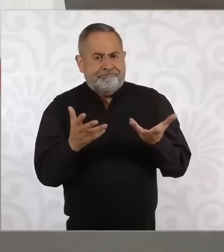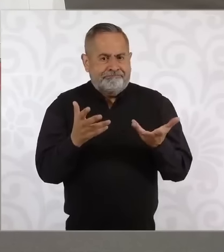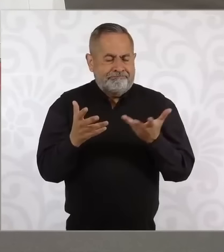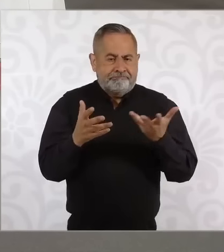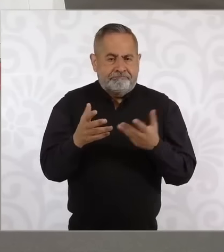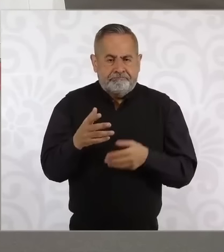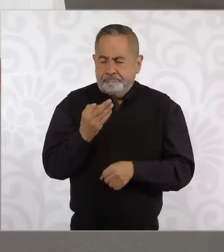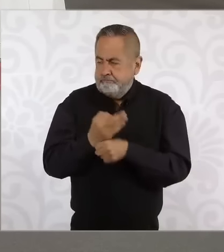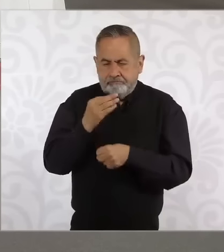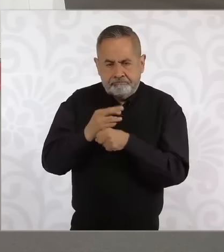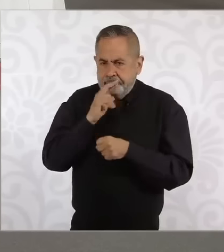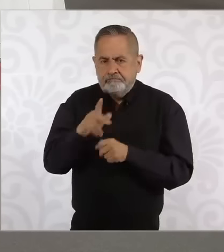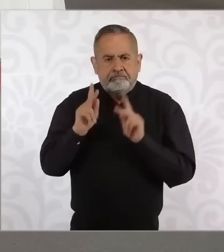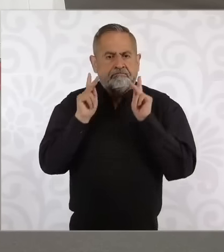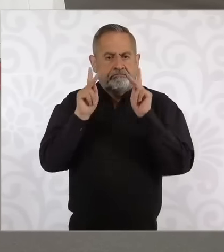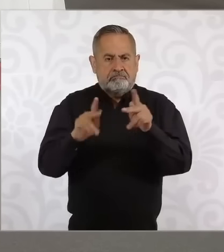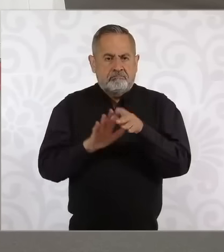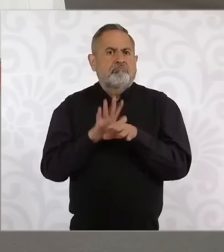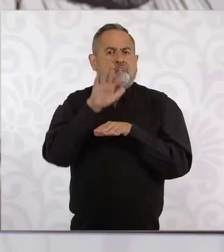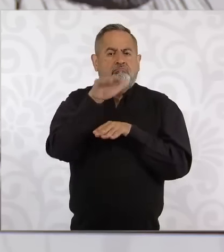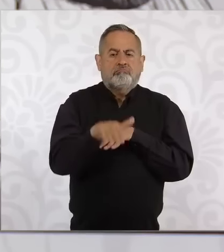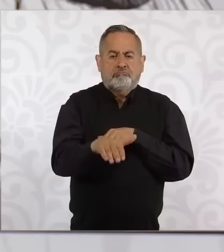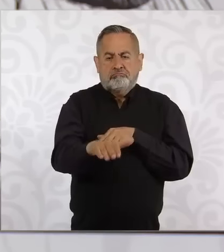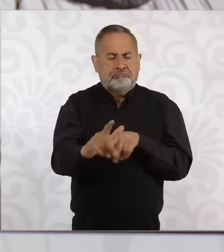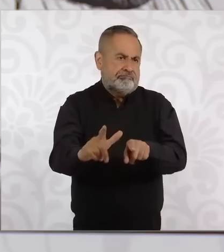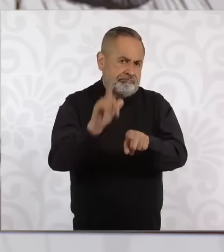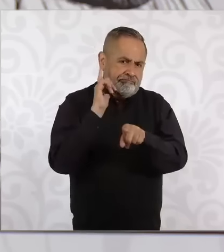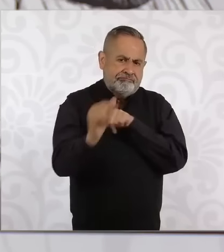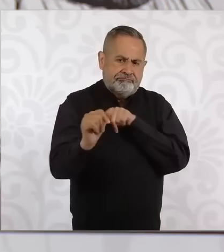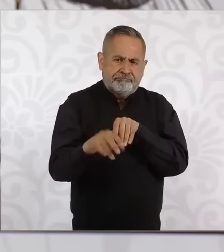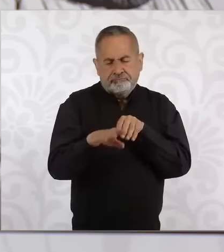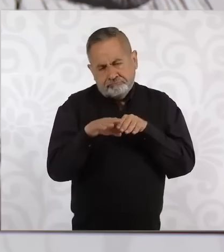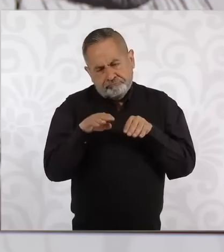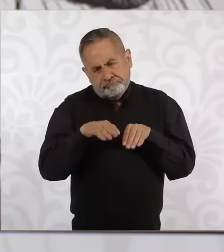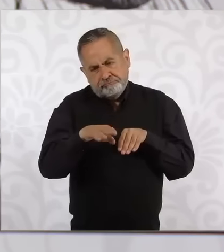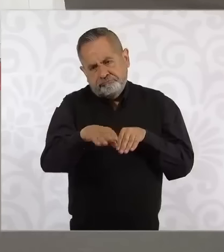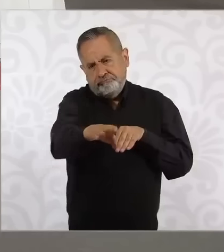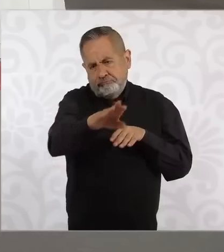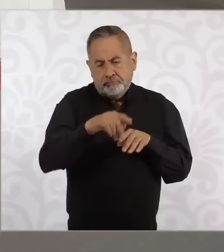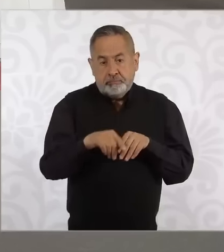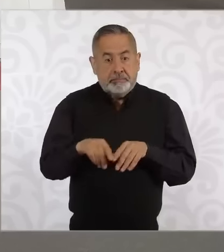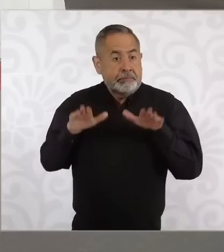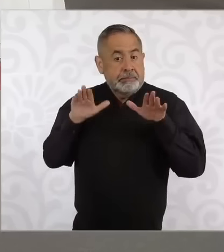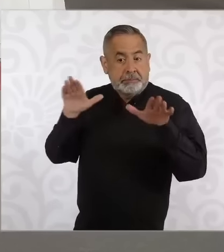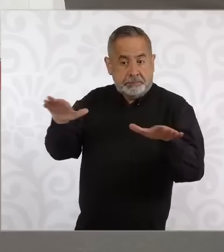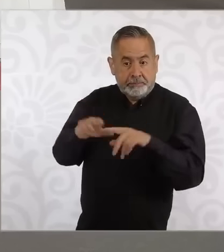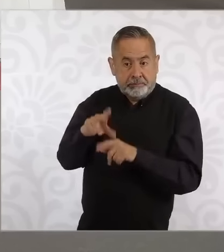entonces ahora va a haber un puente que permita desde el aeropuerto de Puerto Vallarta llegar